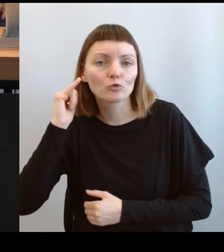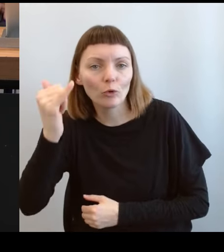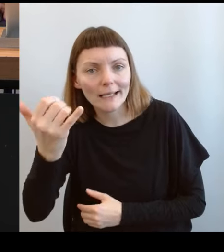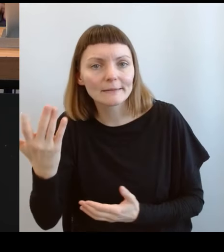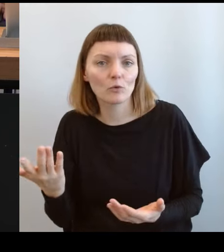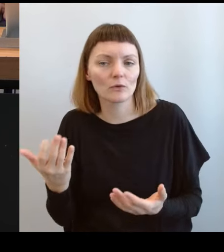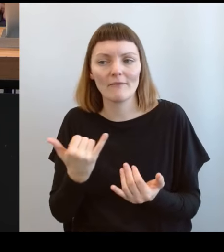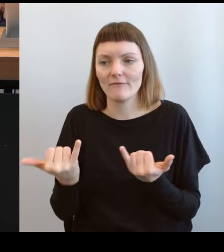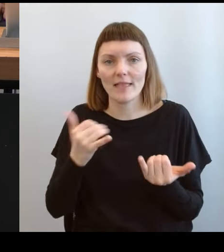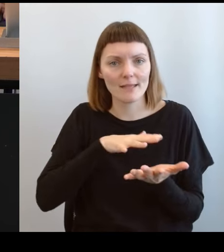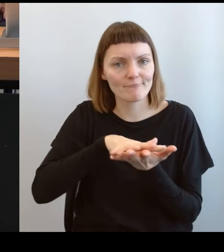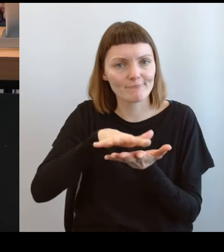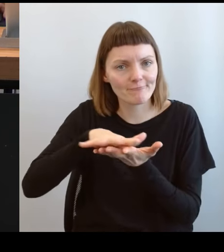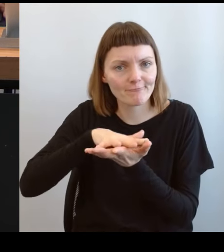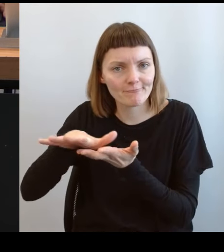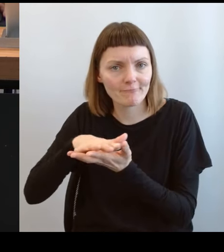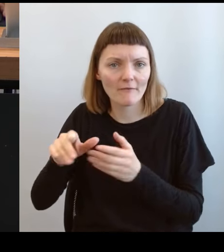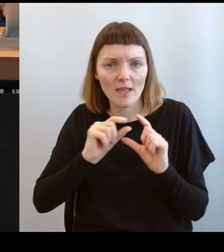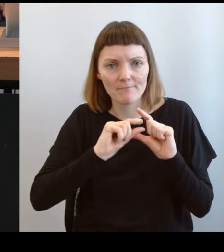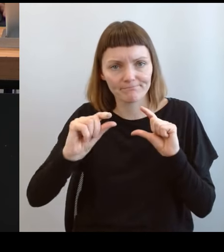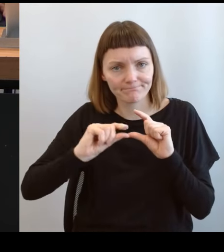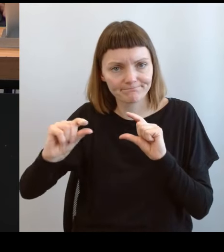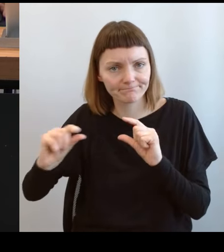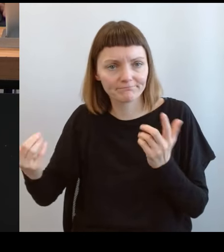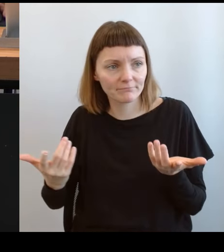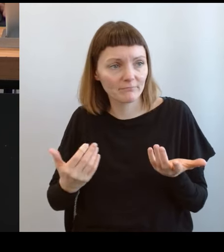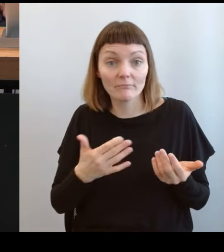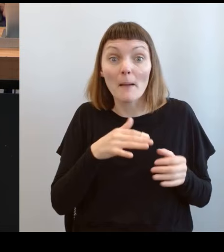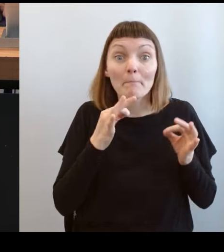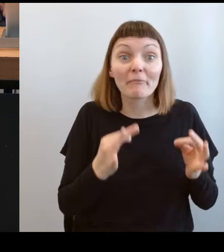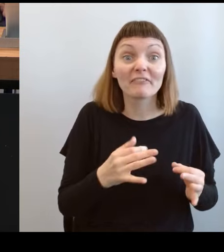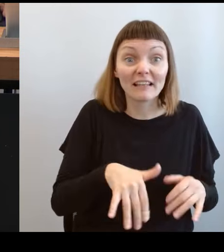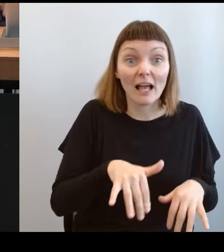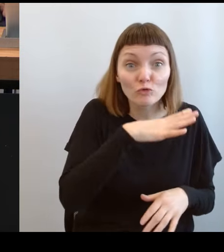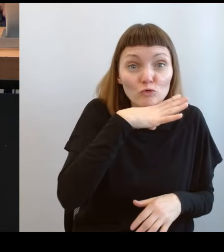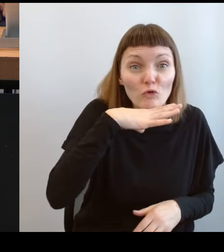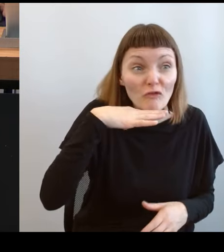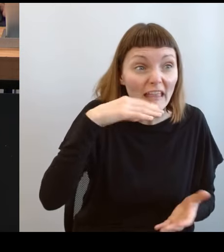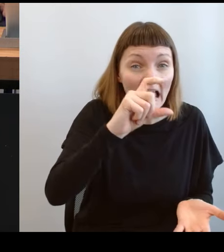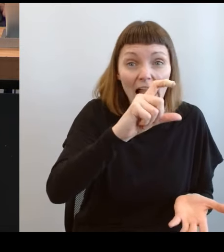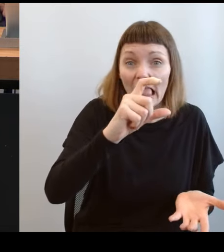wir wissen nicht, wohin damit. Das ist immer die Debatte, wir haben zu wenig. Und wie kriegen wir noch die Projekte unter? Wir könnten auch das zum